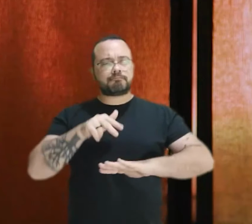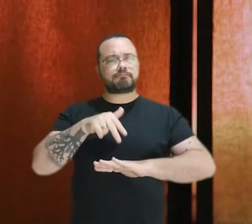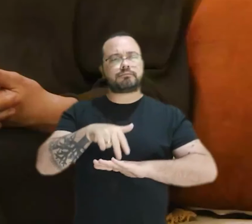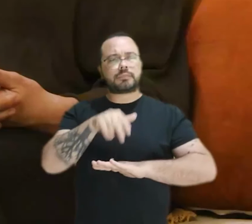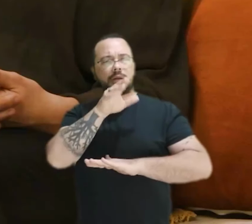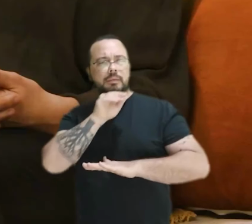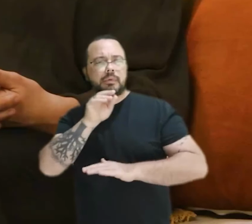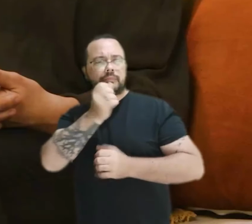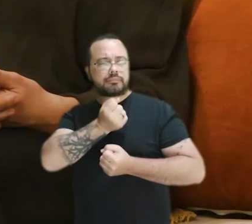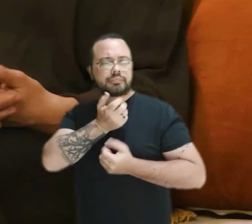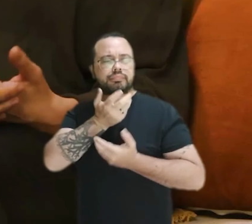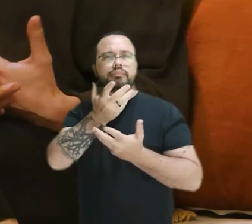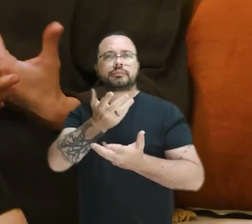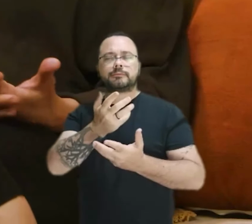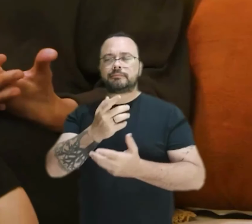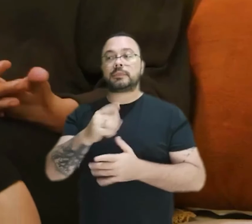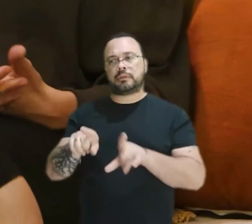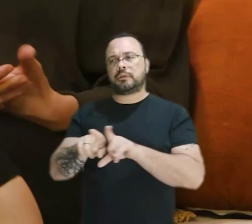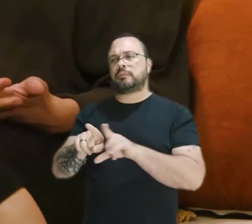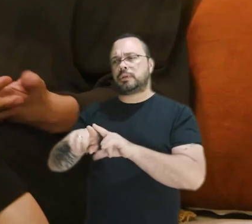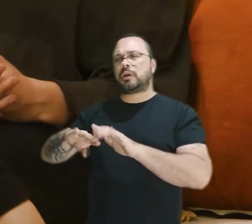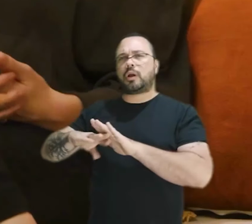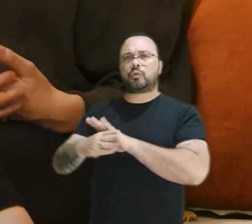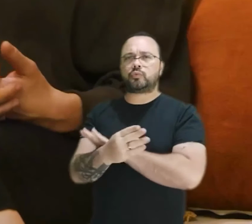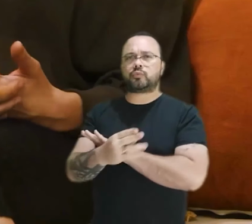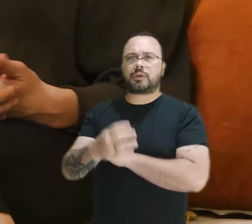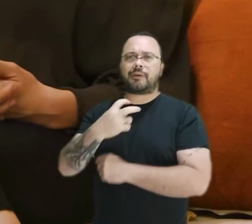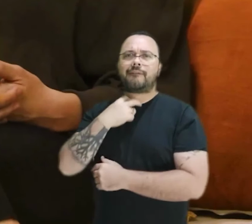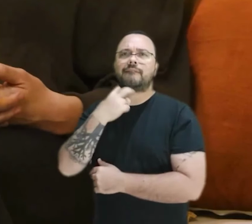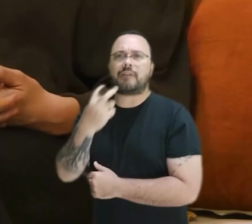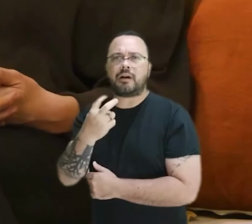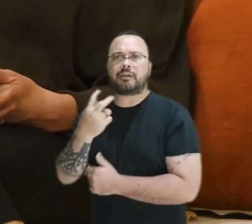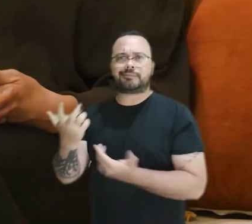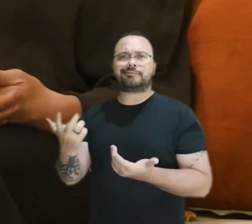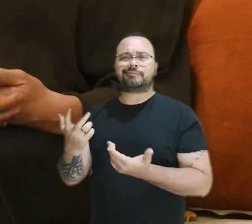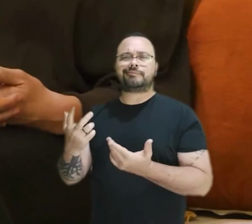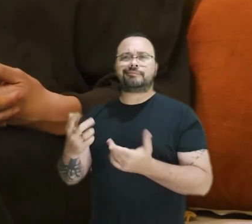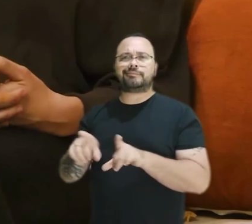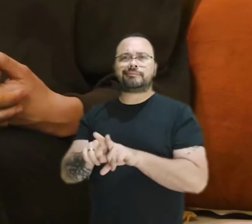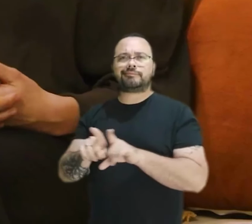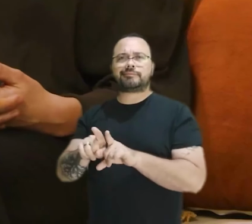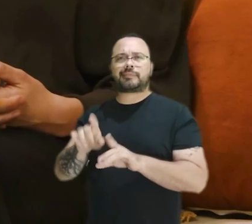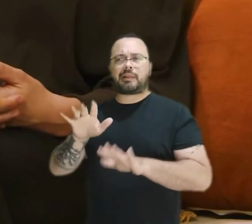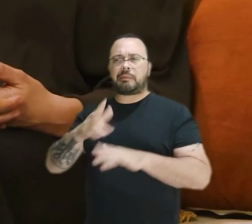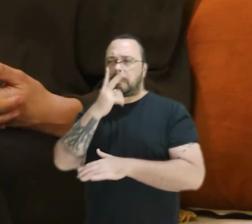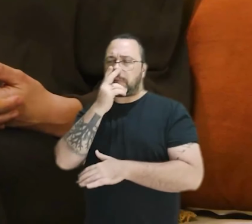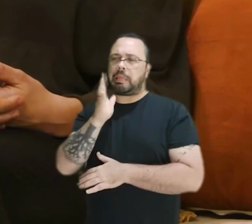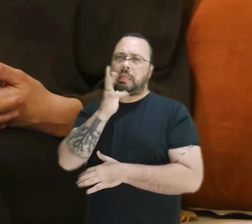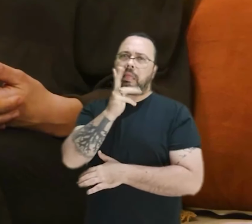com a sua voz, né? Se acostumar, também, à própria voz, né? Sim, acho que isso demora, às vezes, pra acontecer.